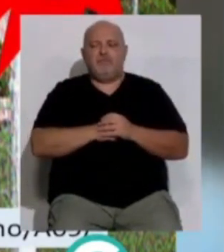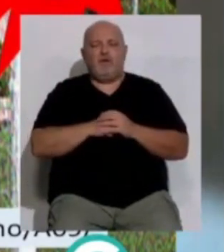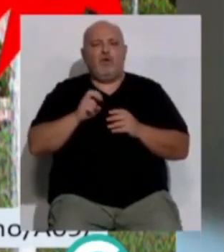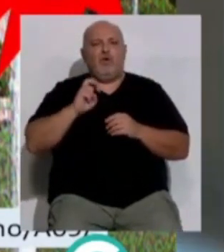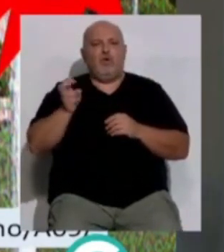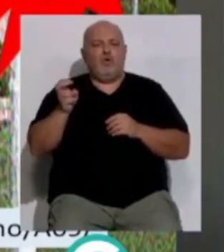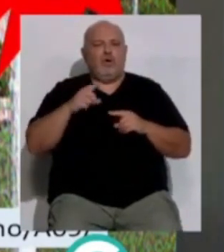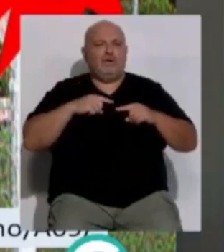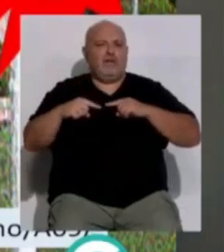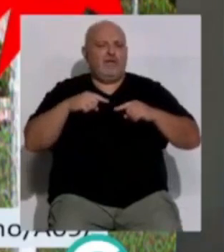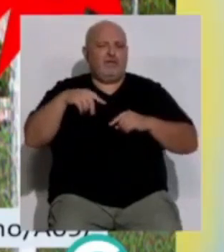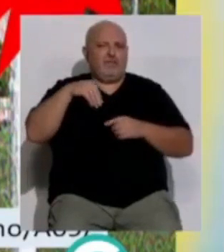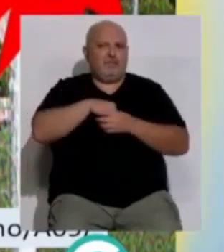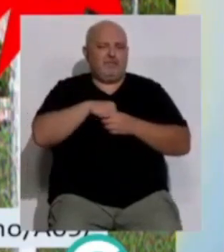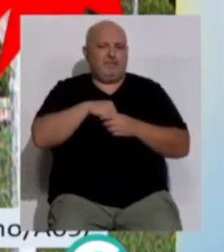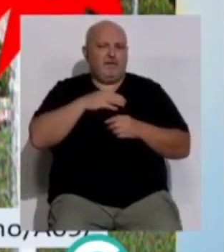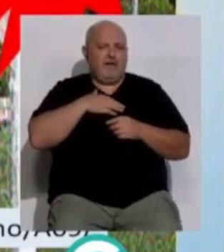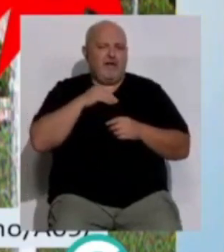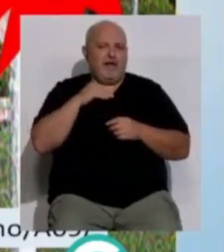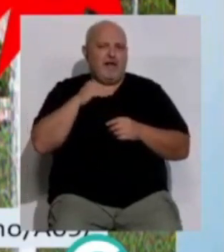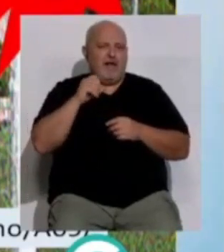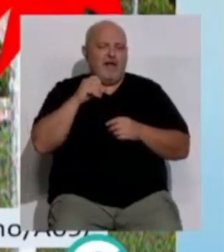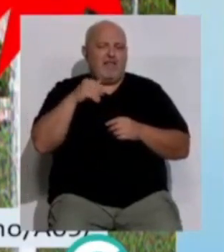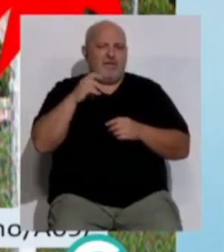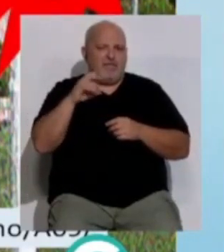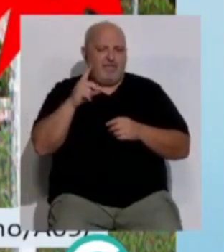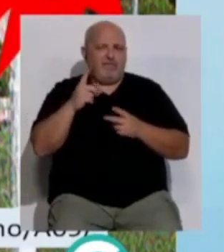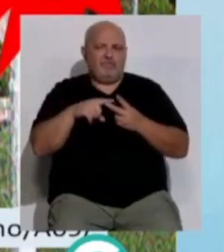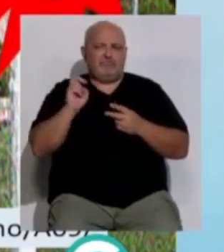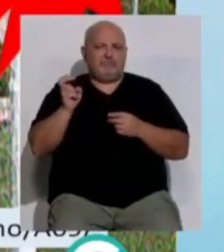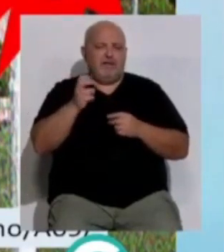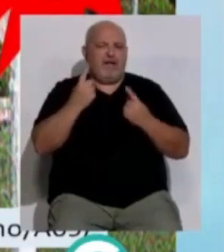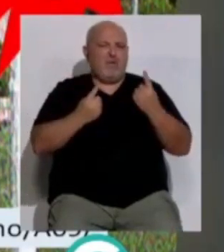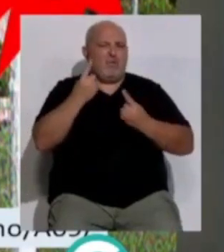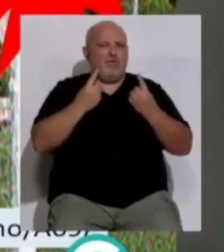también un entrenador local Lázaro canto David almorza este exceptuando a quien está hablando